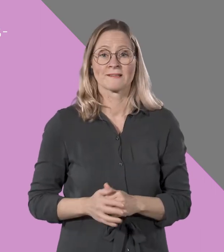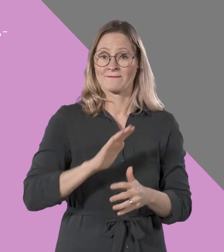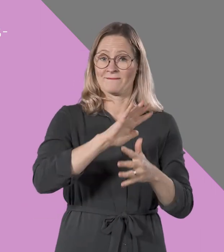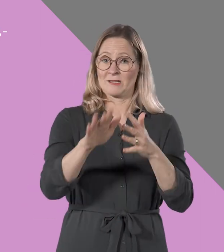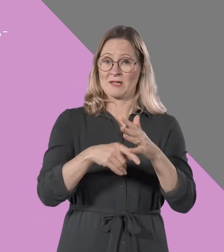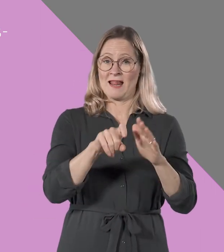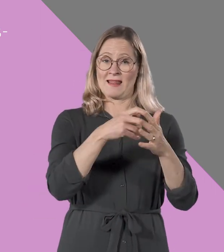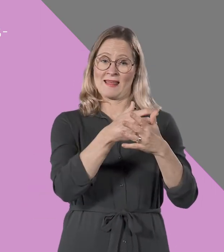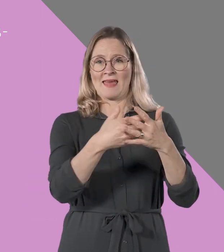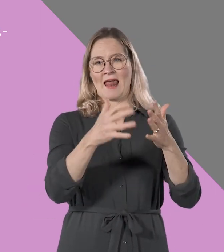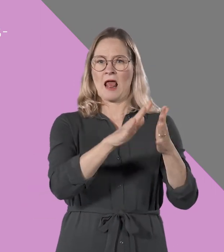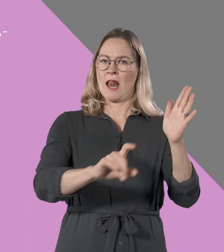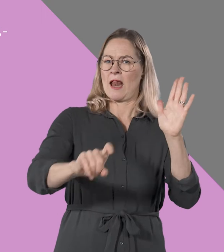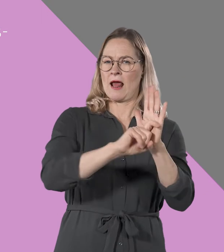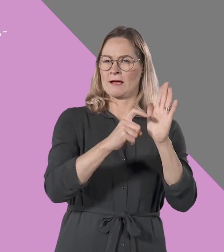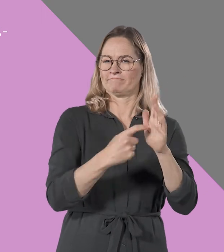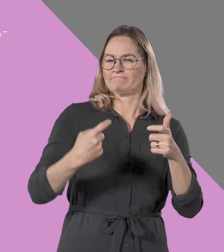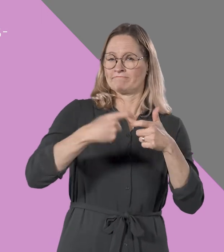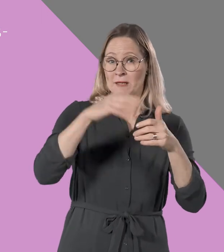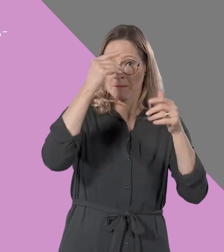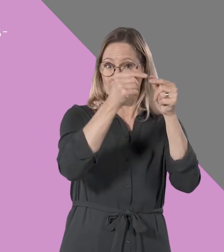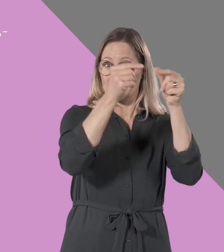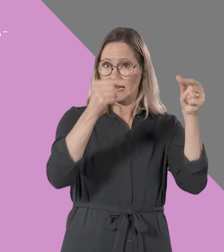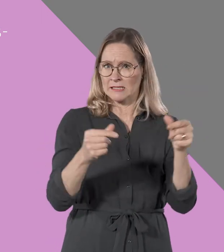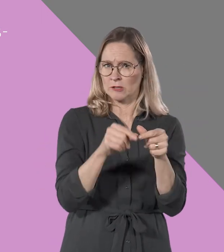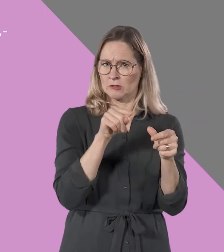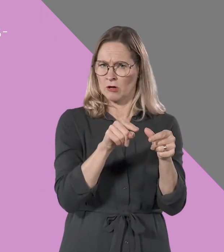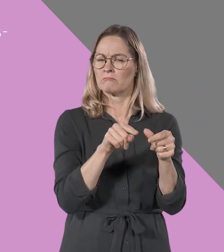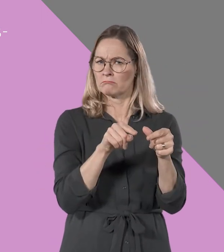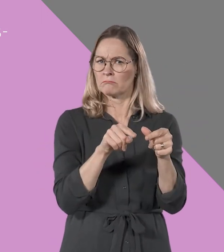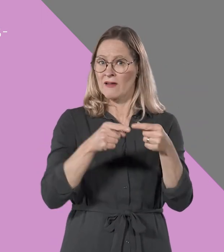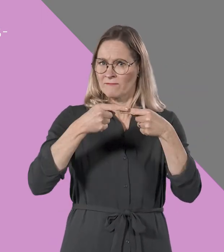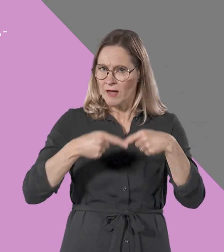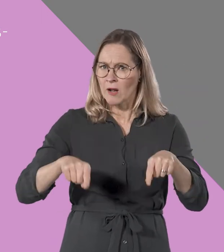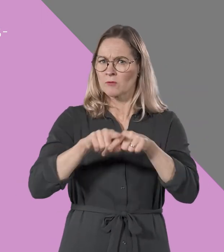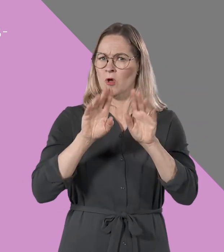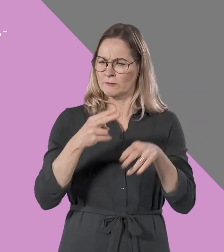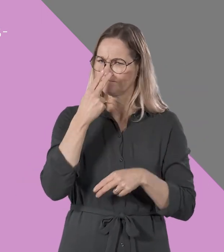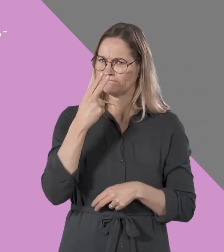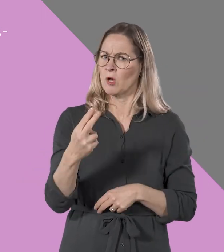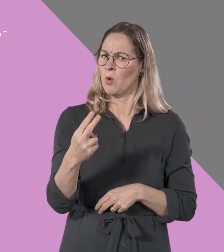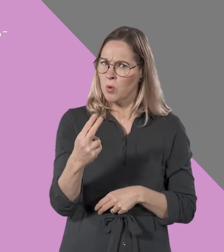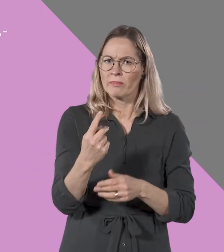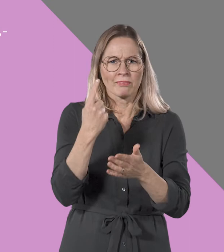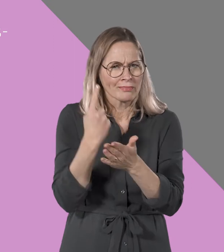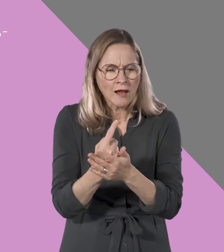Viittomakielilakia koskevassa mietinnössään valiokunta onkin pitänyt tärkeänä sitä, -